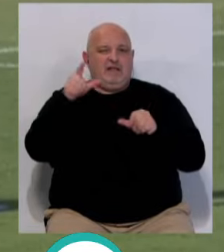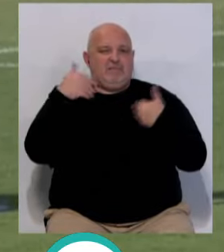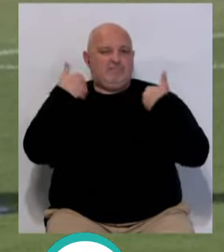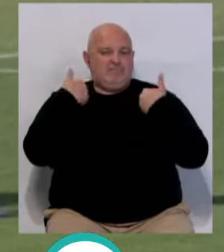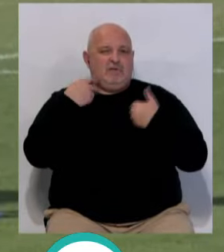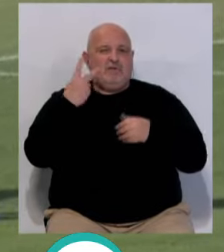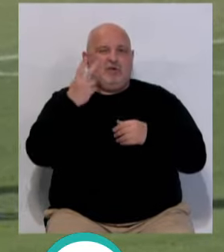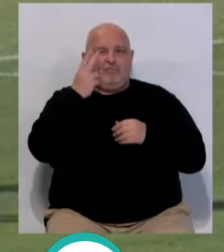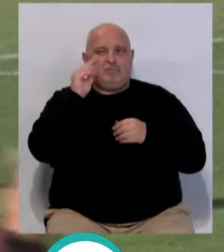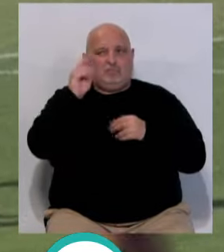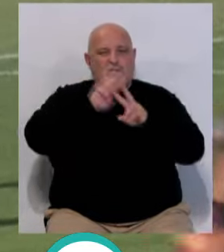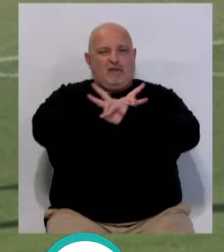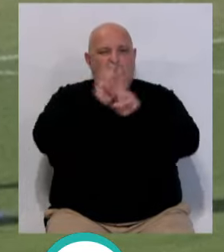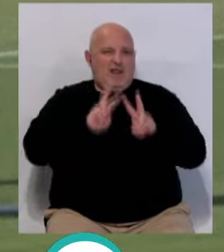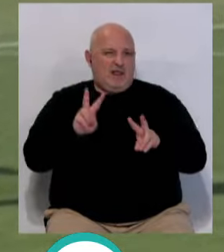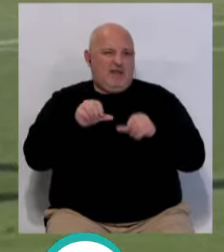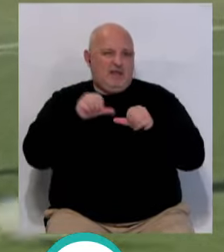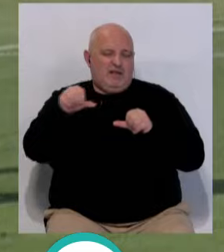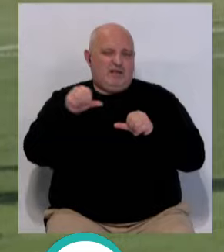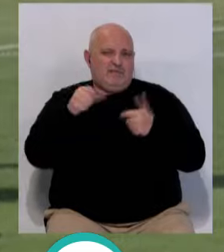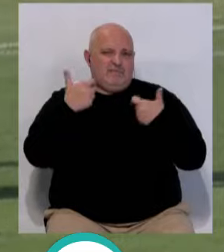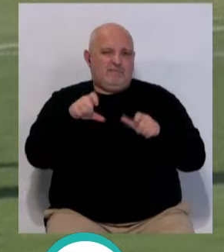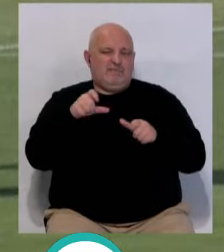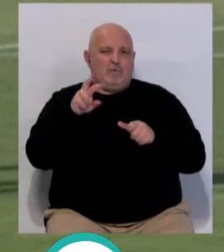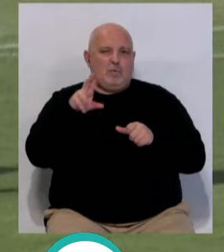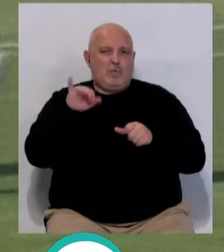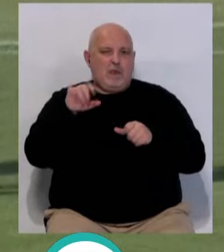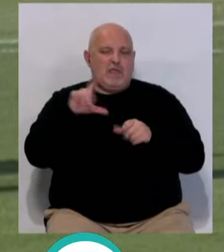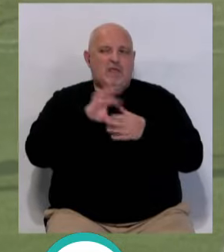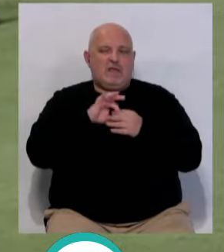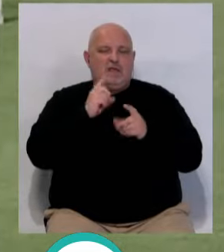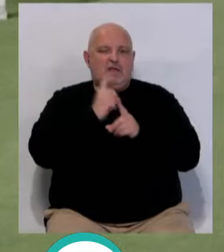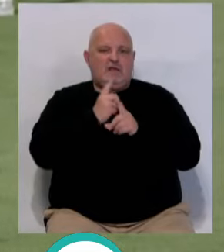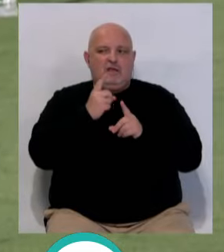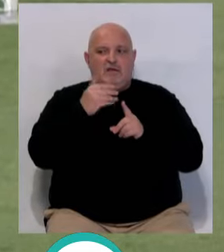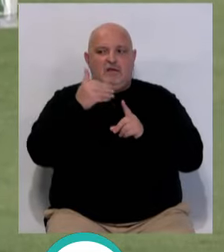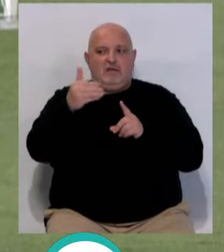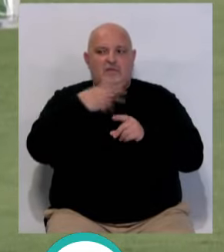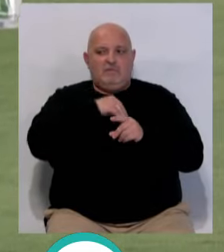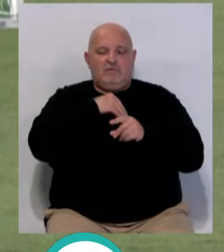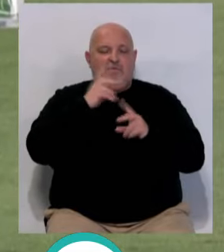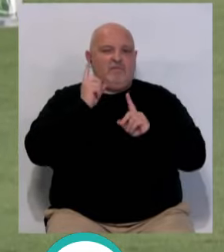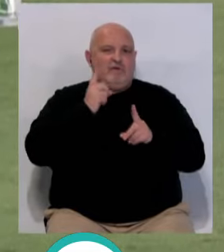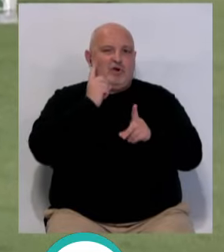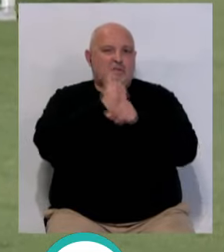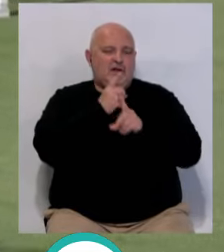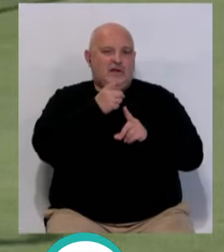dos compromisos que tiene el combinado charrua aquí en en España Bilbao frente al combinado de